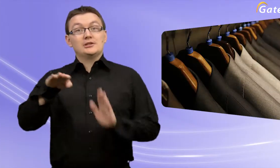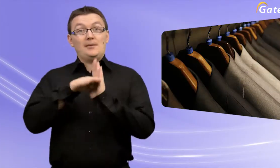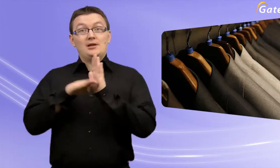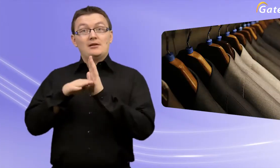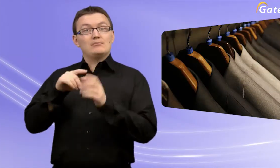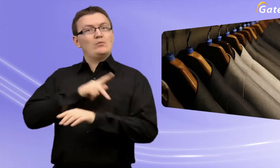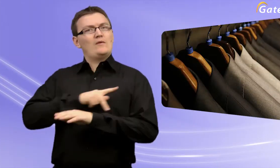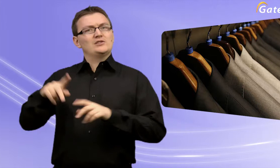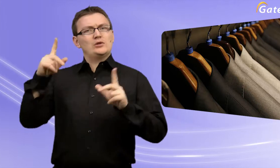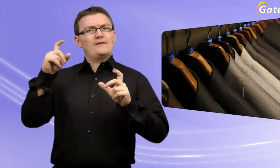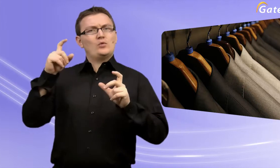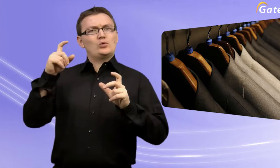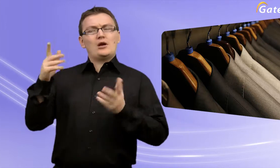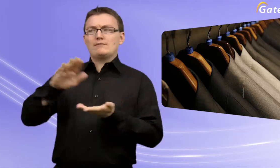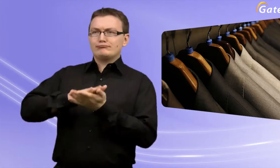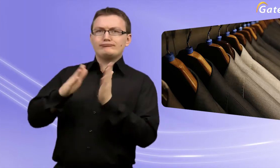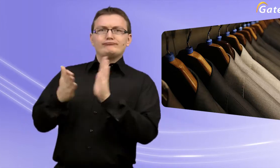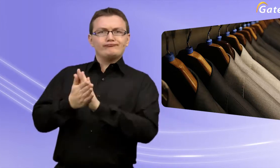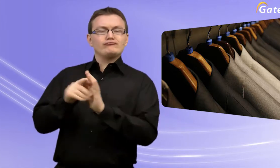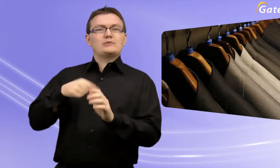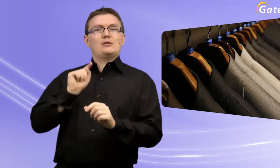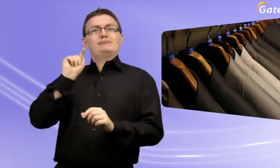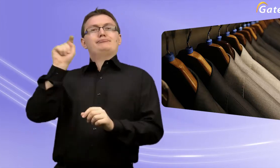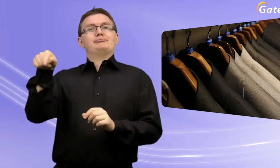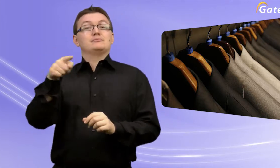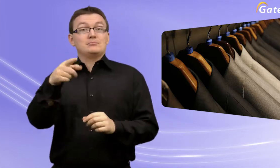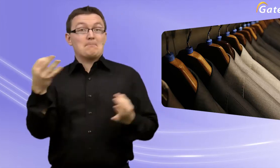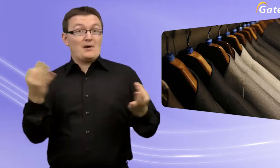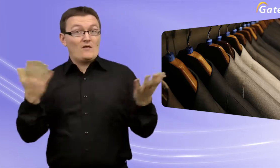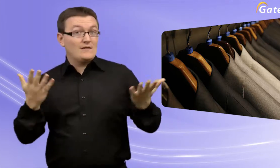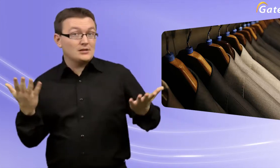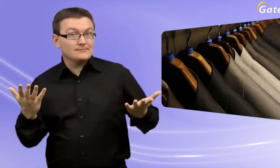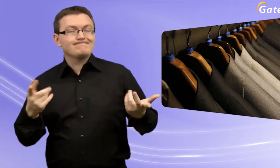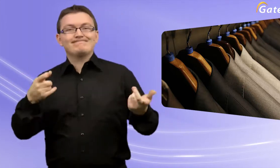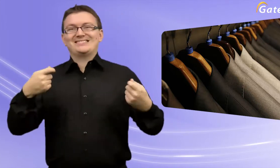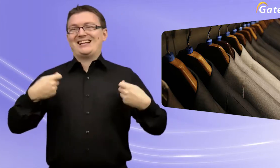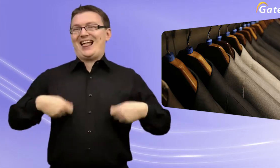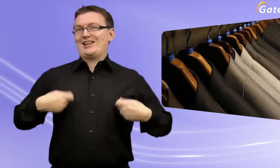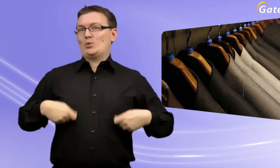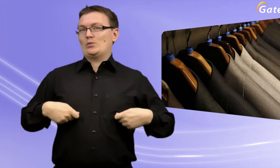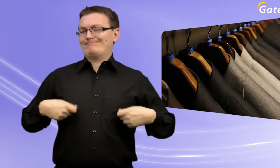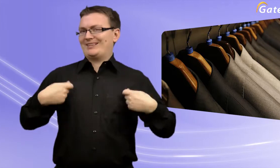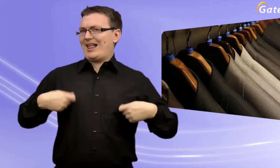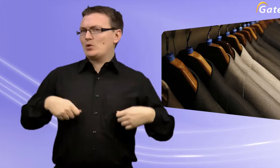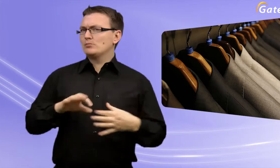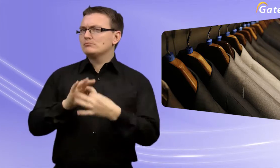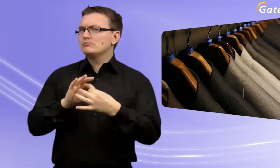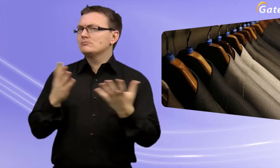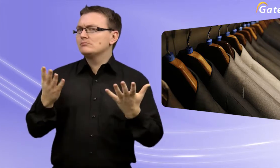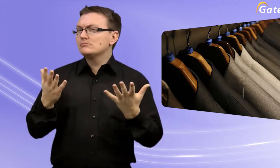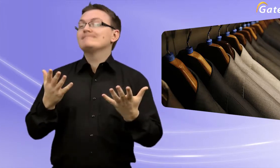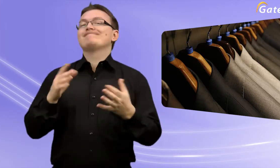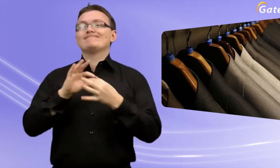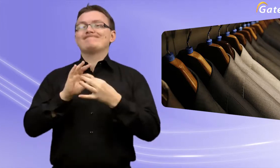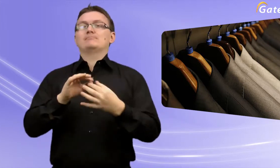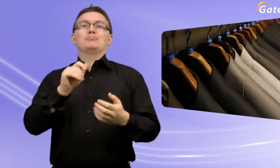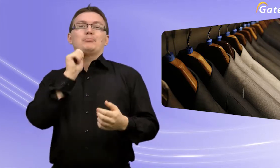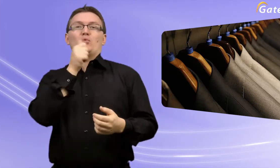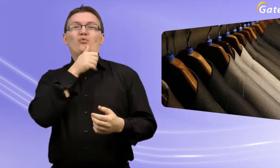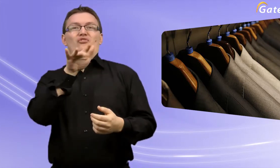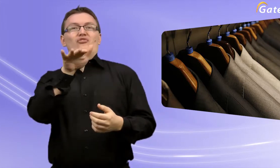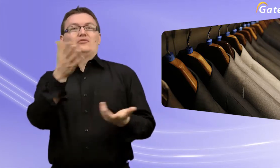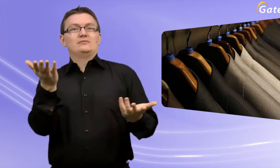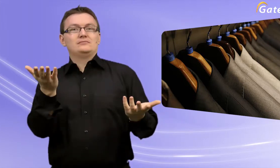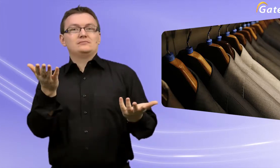Zu Ihrem Termin beim Fotograf sollten Sie sich entsprechend Ihres Berufes kleiden.